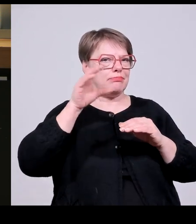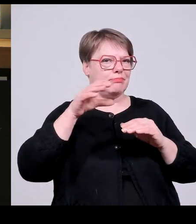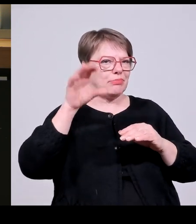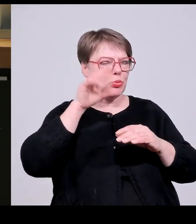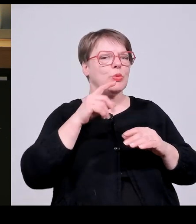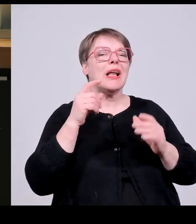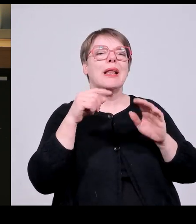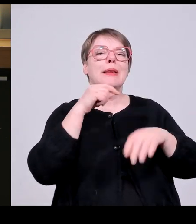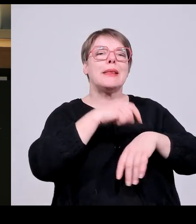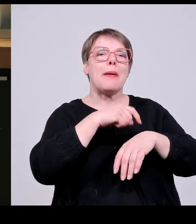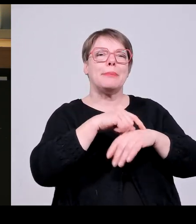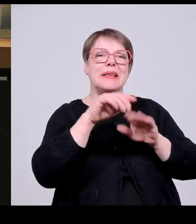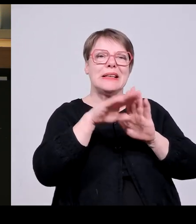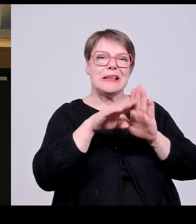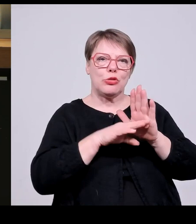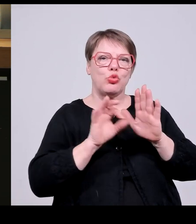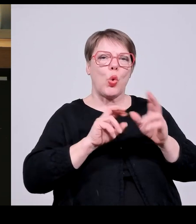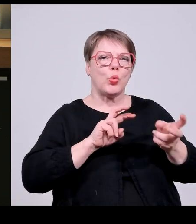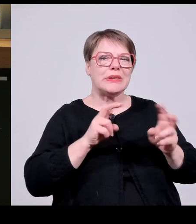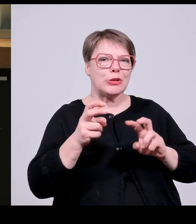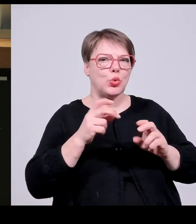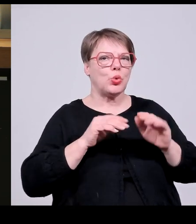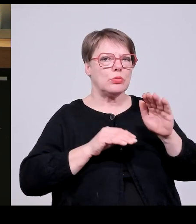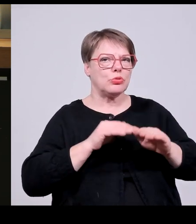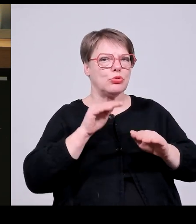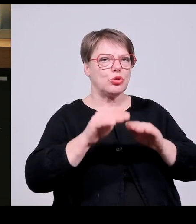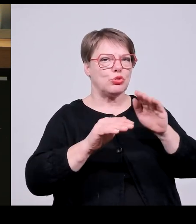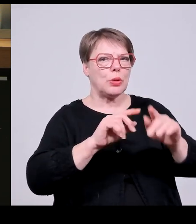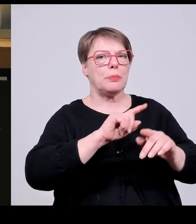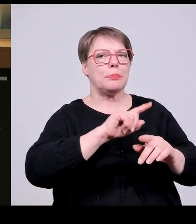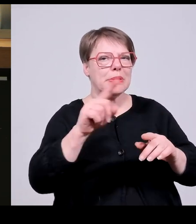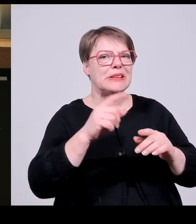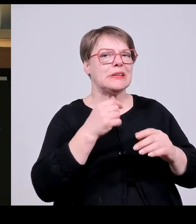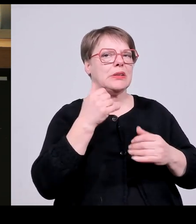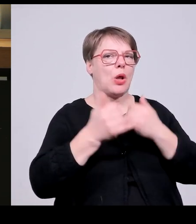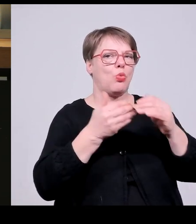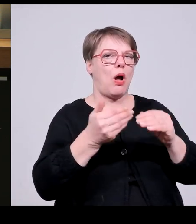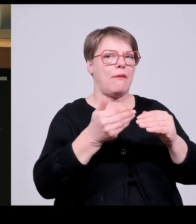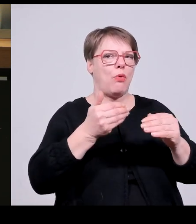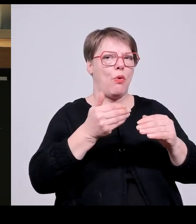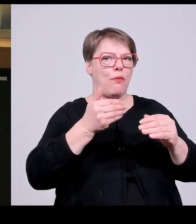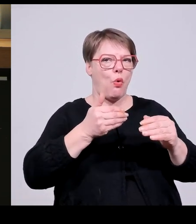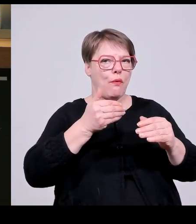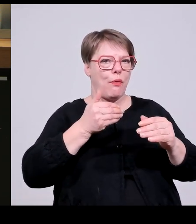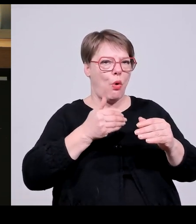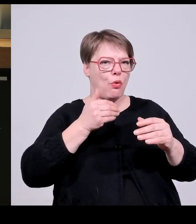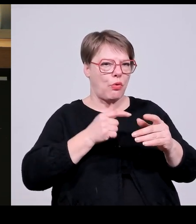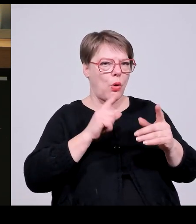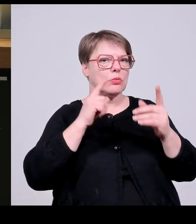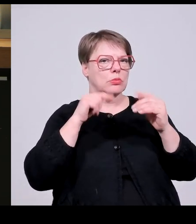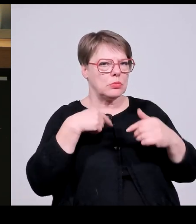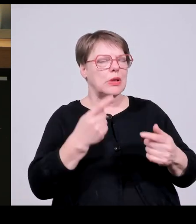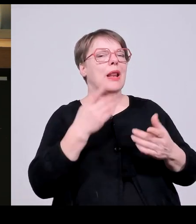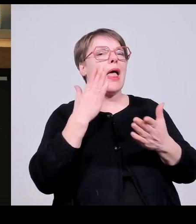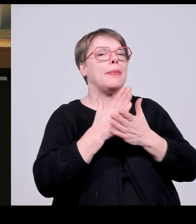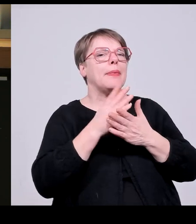Besoldung im Bund betrug 2016 mehr als 10 % im Jahr 21 waren es nur noch zweieinhalb Prozent. Und Berlin zahlt inzwischen